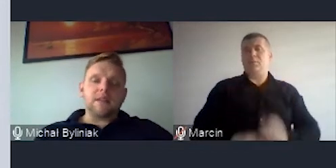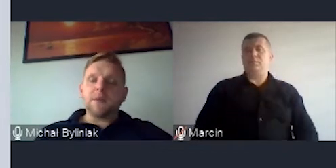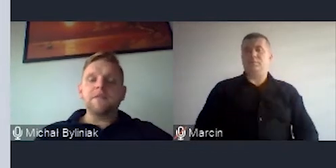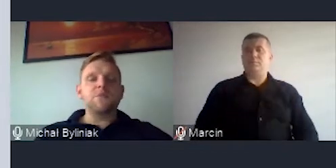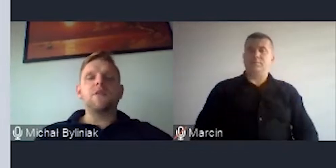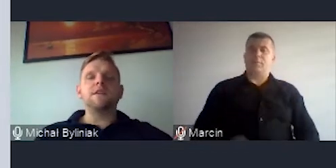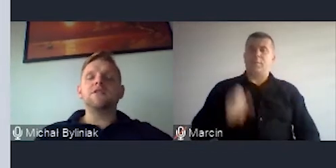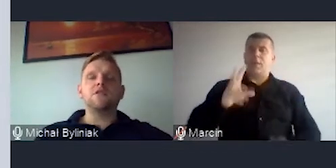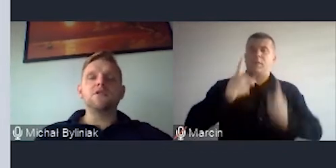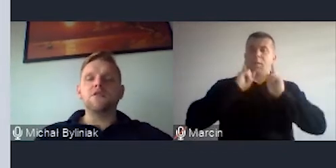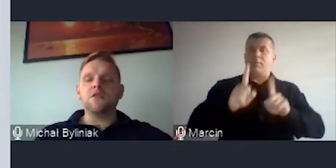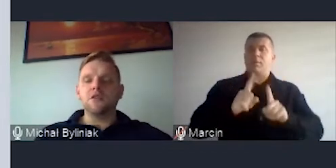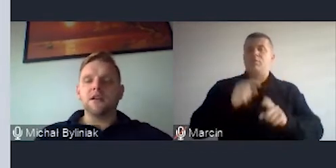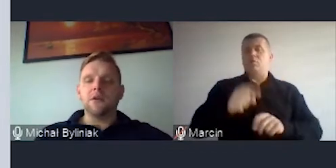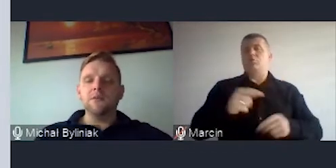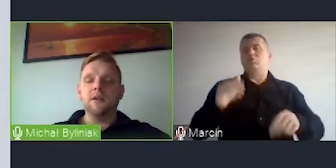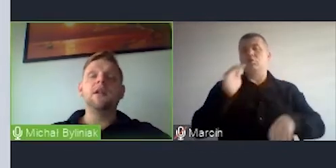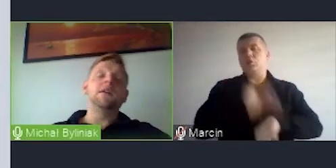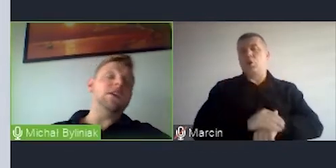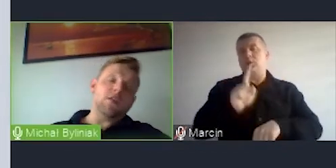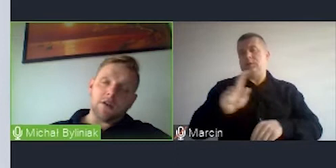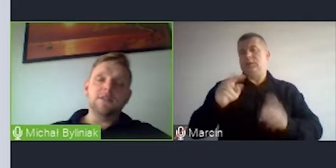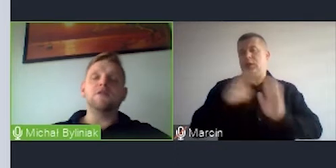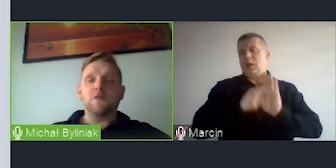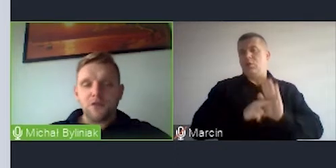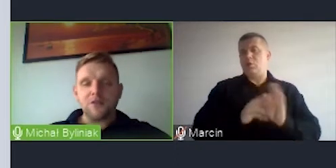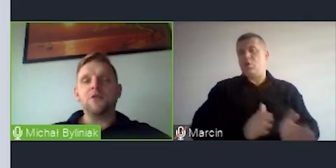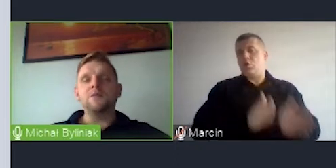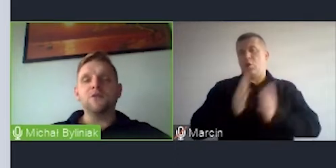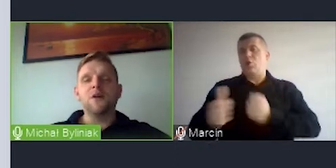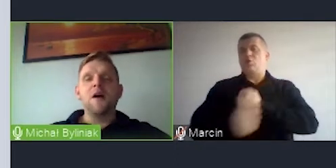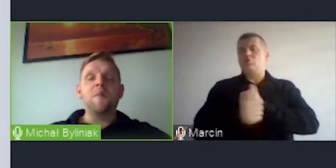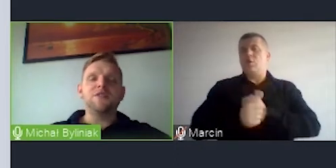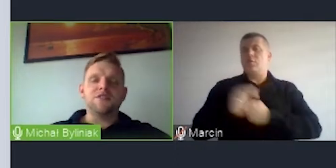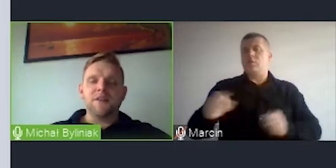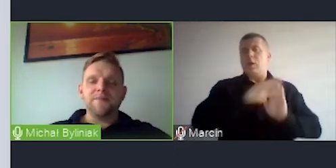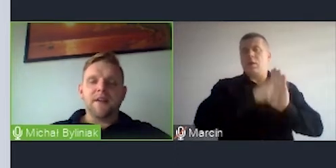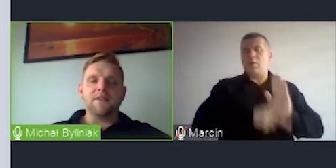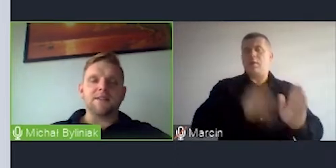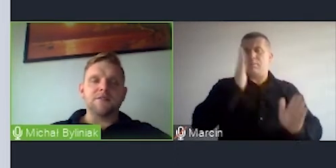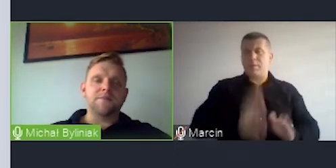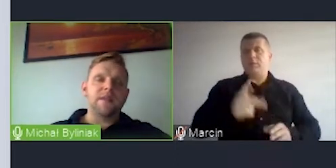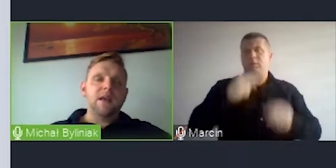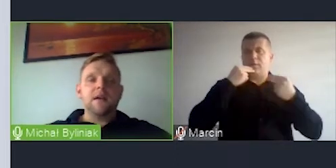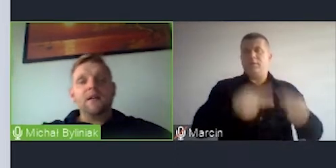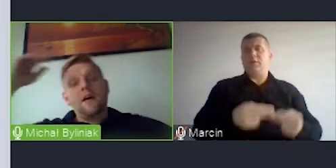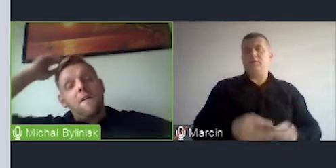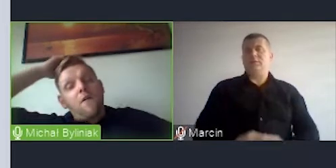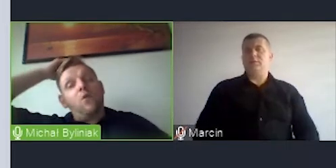Tak naprawę sprowadza się to do zgodności z regulaminem i kolejny dowód, że do regulaminu będziecie wracać.